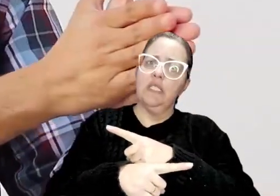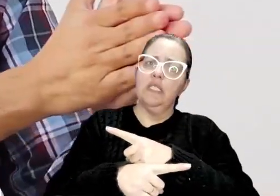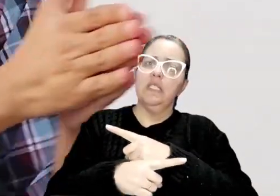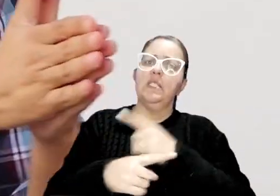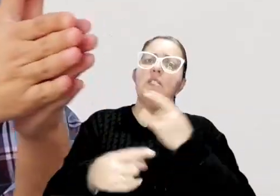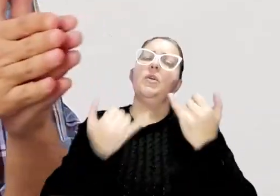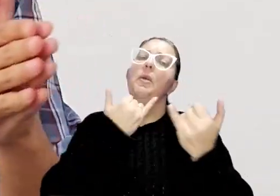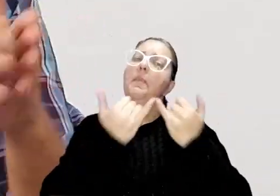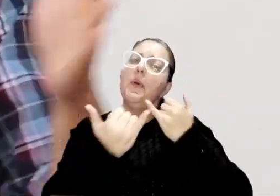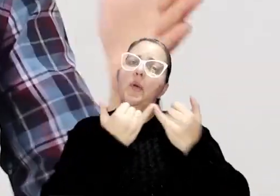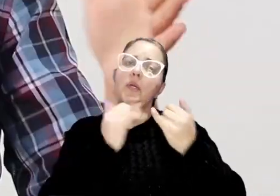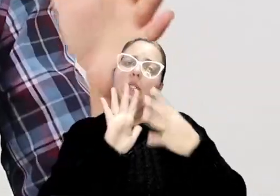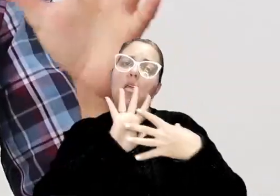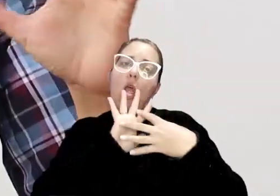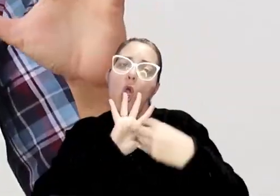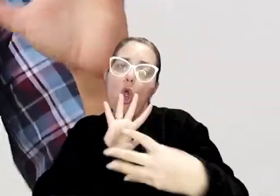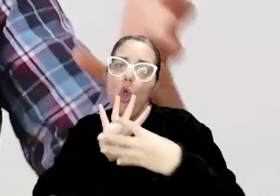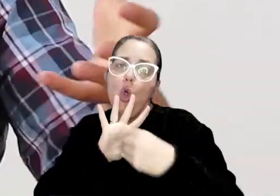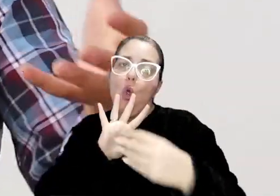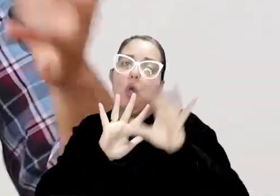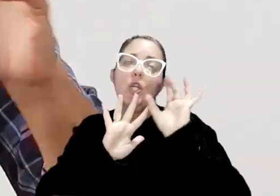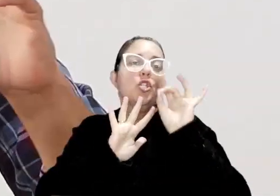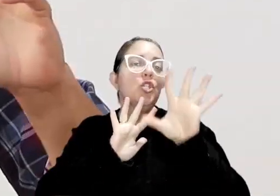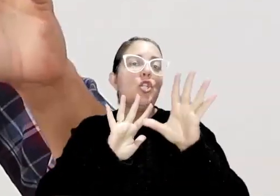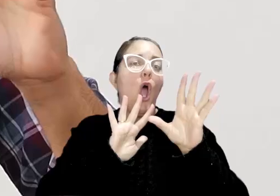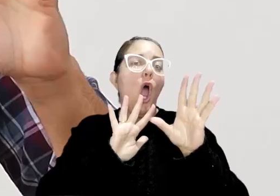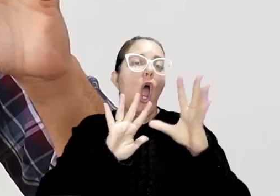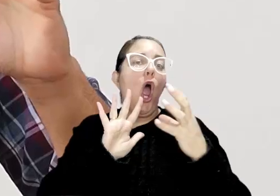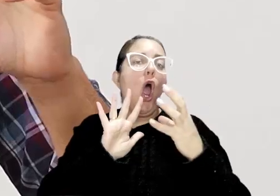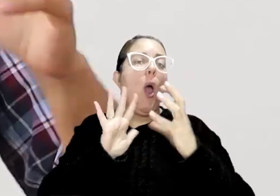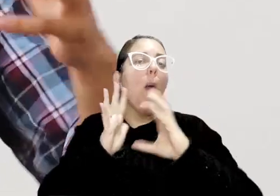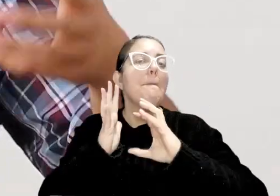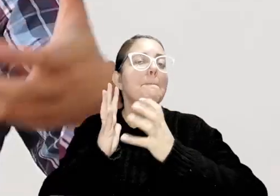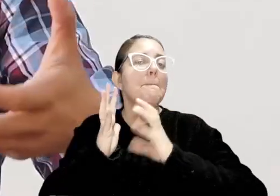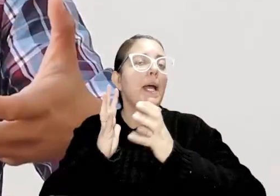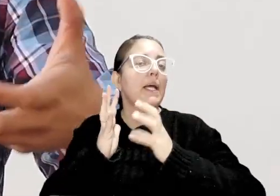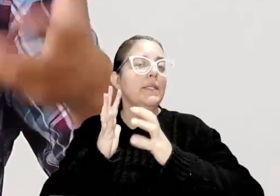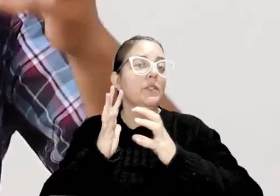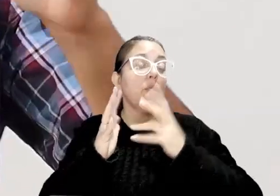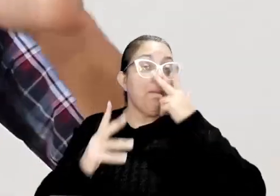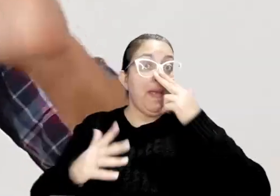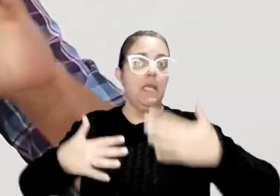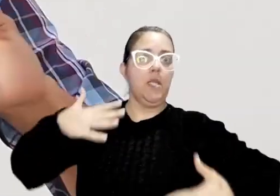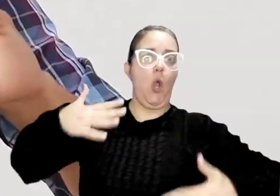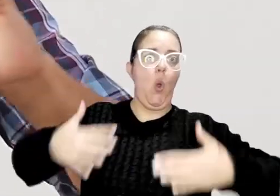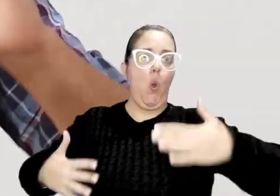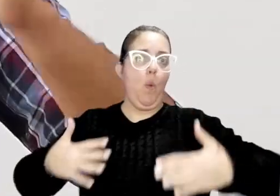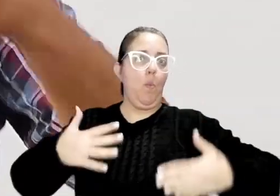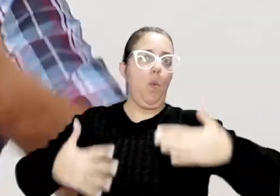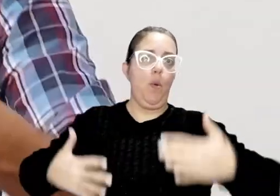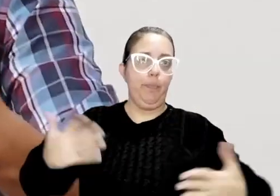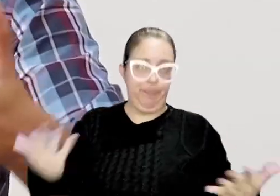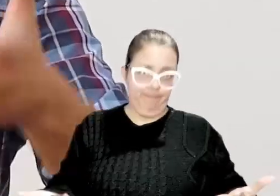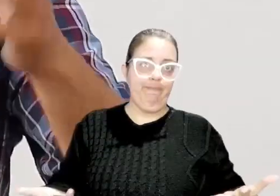robôs né então é muito interessante porque eh Dependendo de quem está falando sobre avaliação